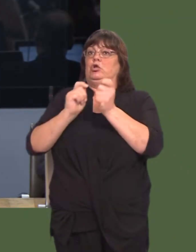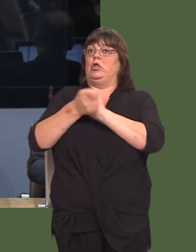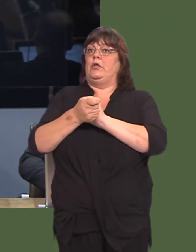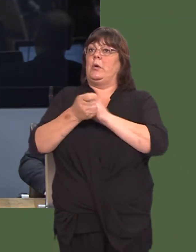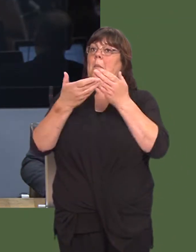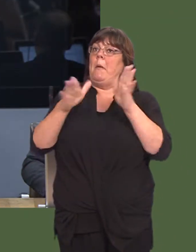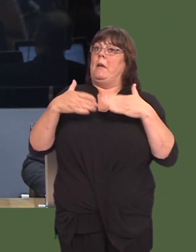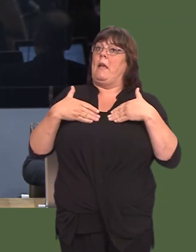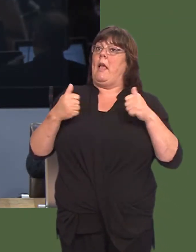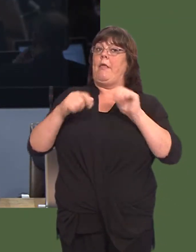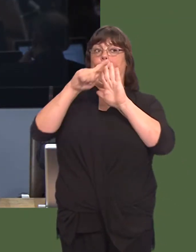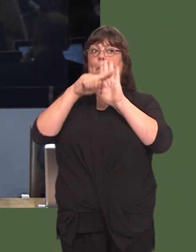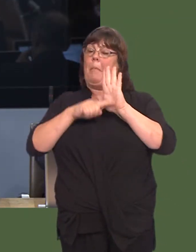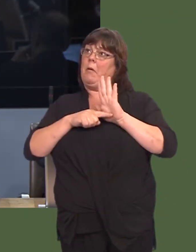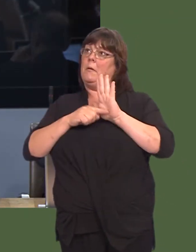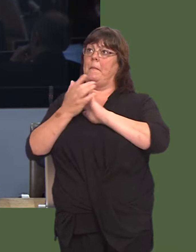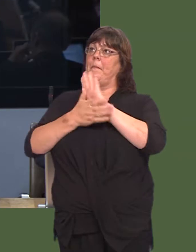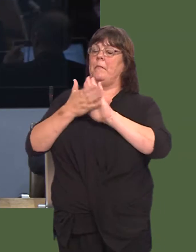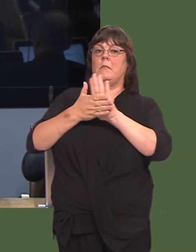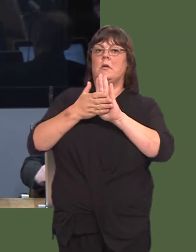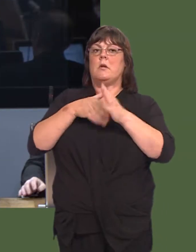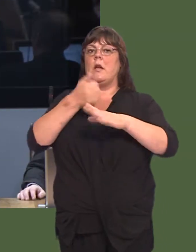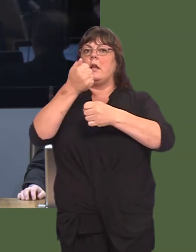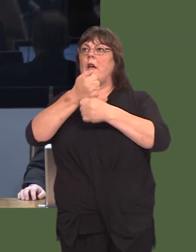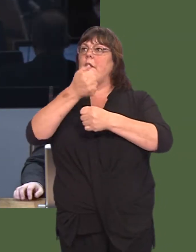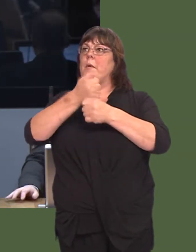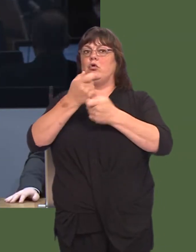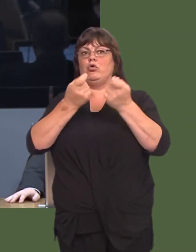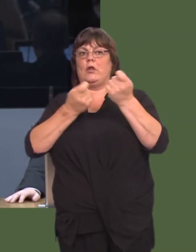cael strategaeth gan y Llywodraeth i daclo gordewdra rwan ar wyneb y Bil hwnnw.